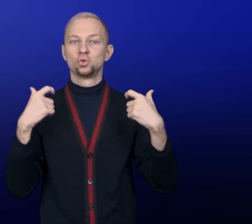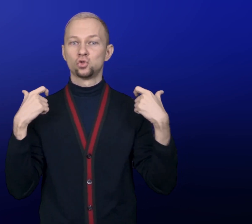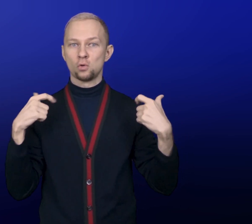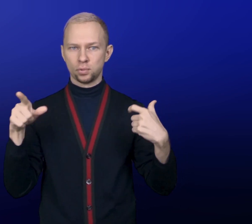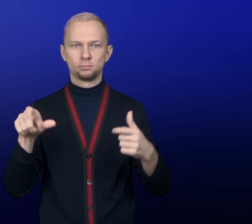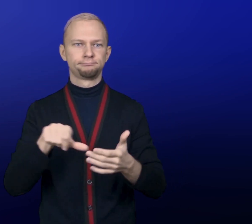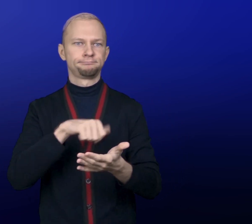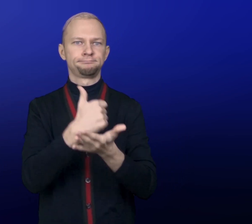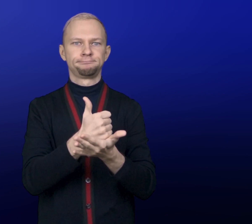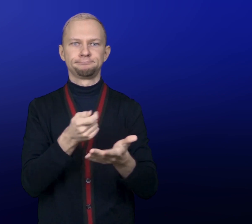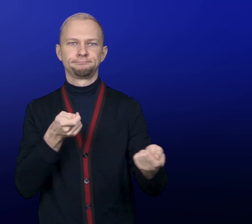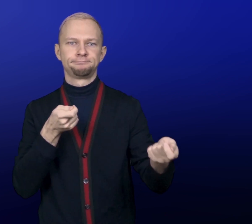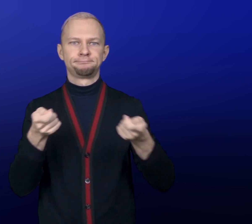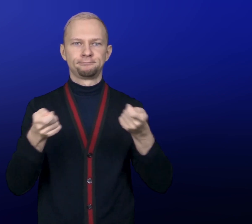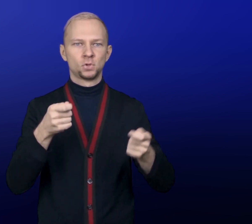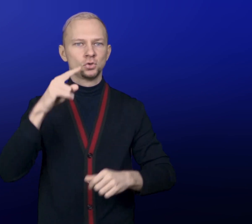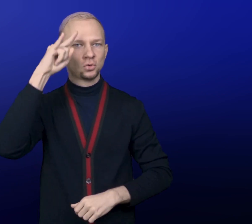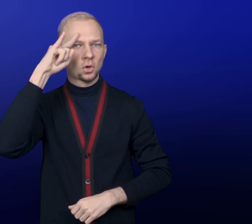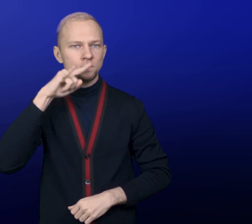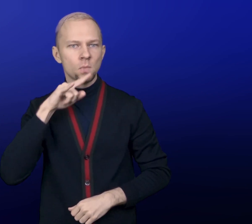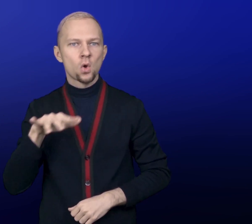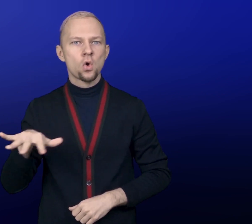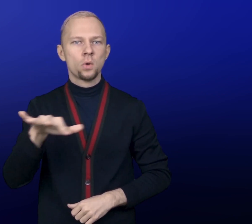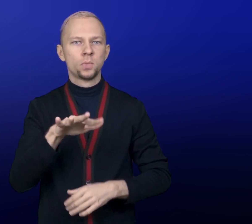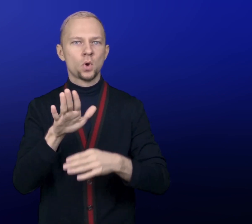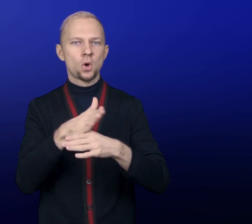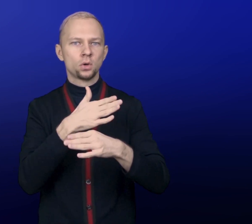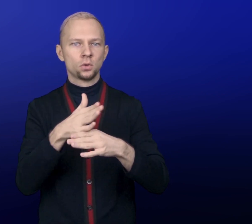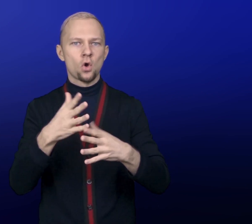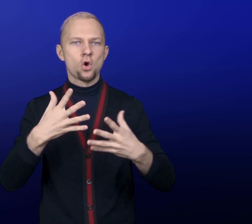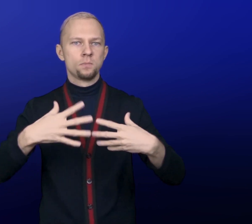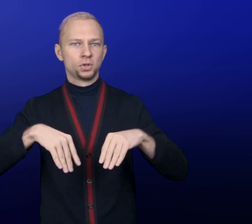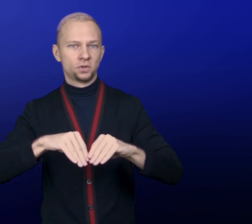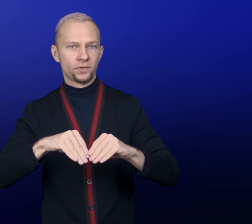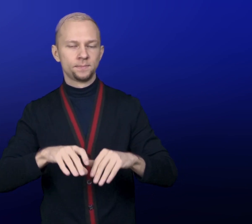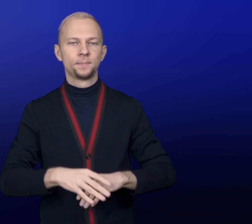и Шуб возглавил Челябинский областной отдел Общества.